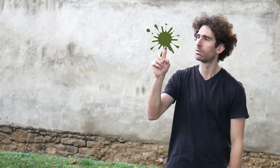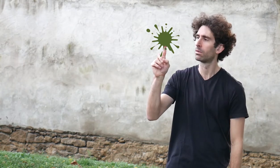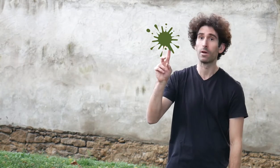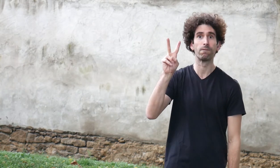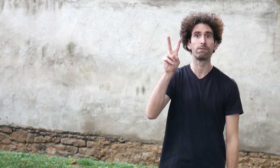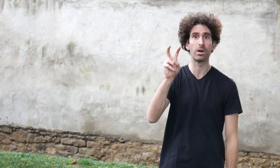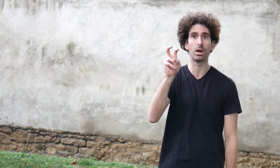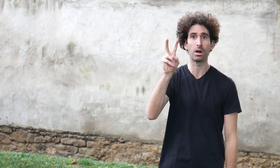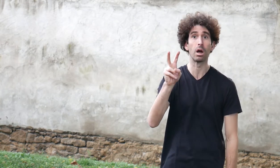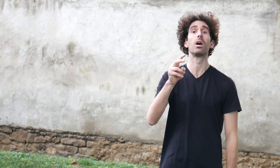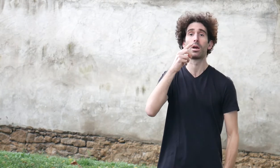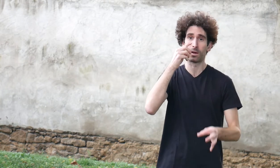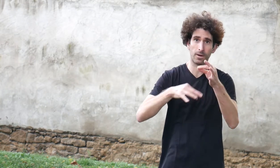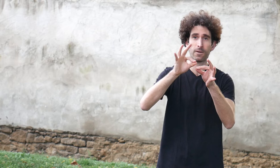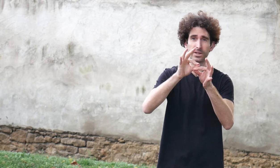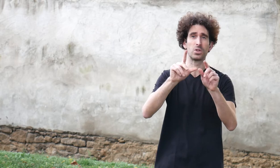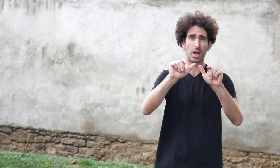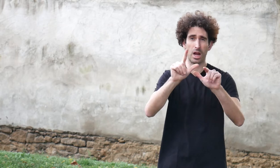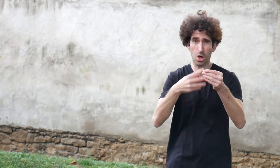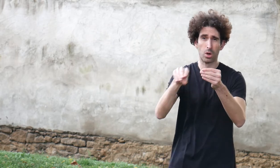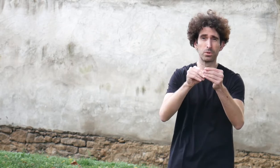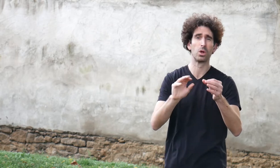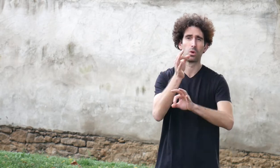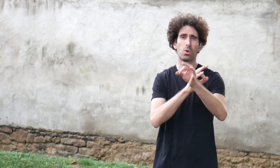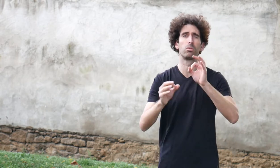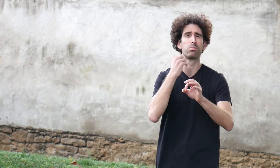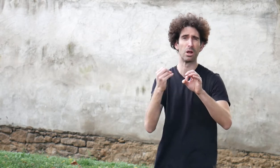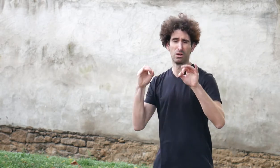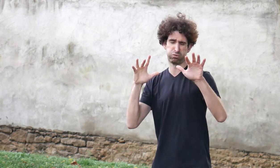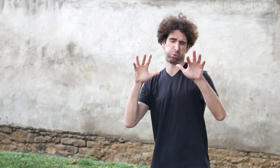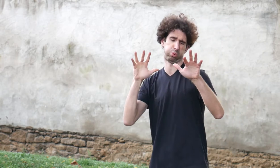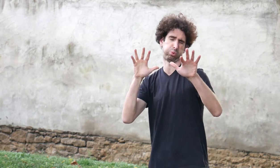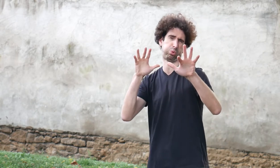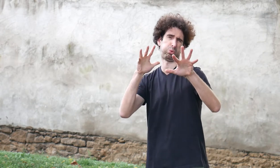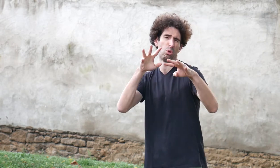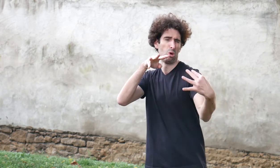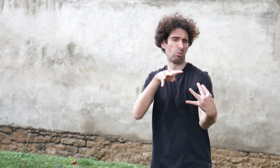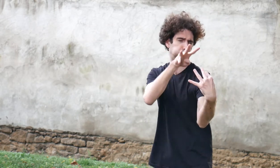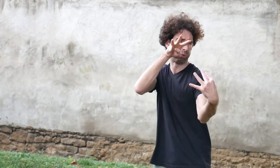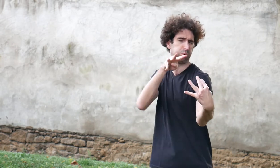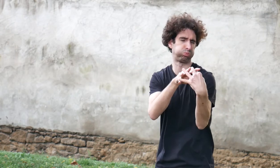Vert : l'infection est telle que les globules blancs délivrent une vraie guerre et conduisent